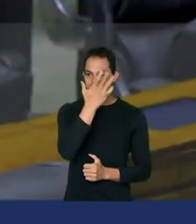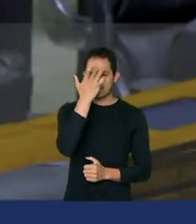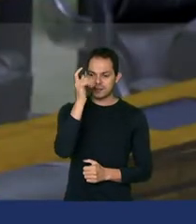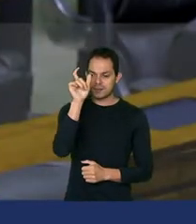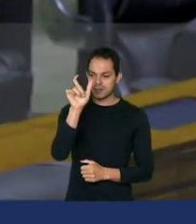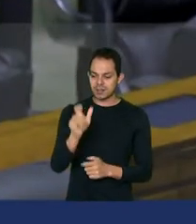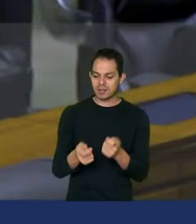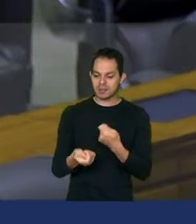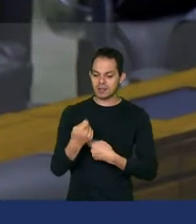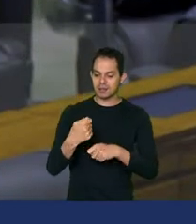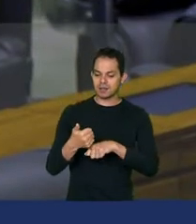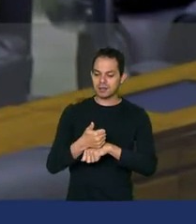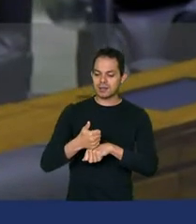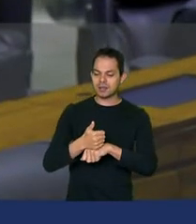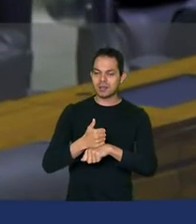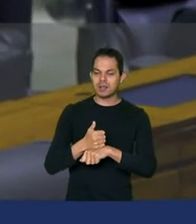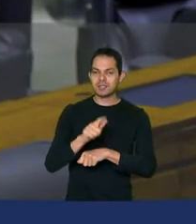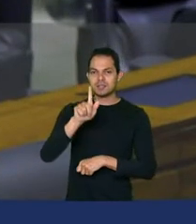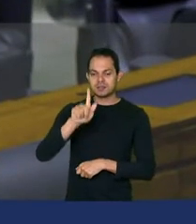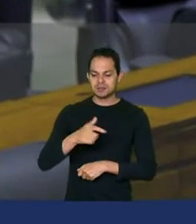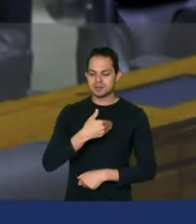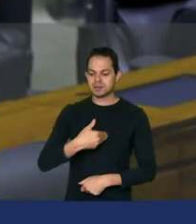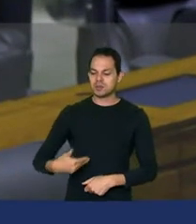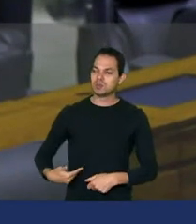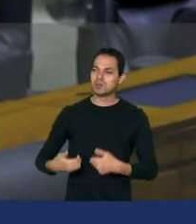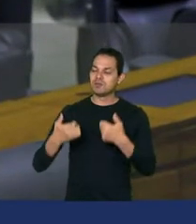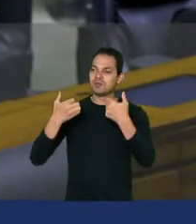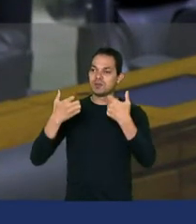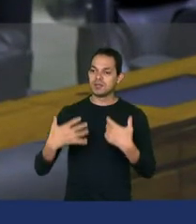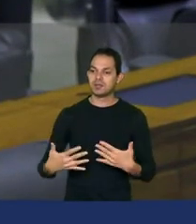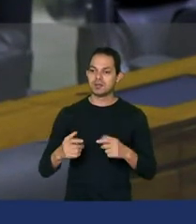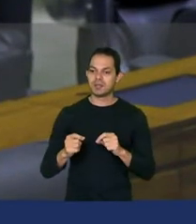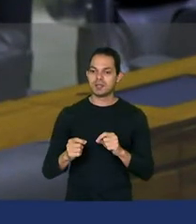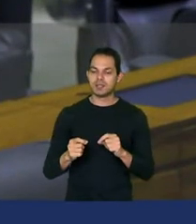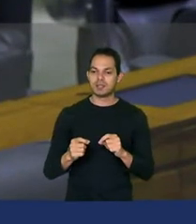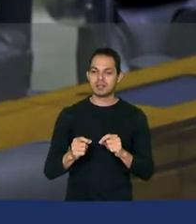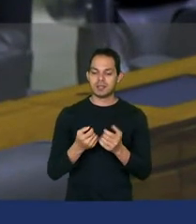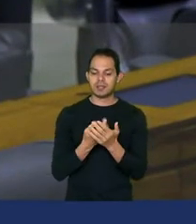PRESIDENTE, VEJA, EXISTE UM ECONOMISTA ESPECIALISTA EM GESTÃO PÚBLICA QUE ELE